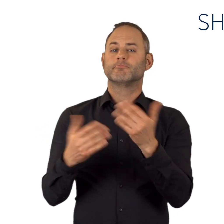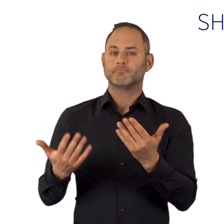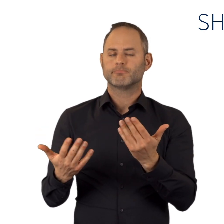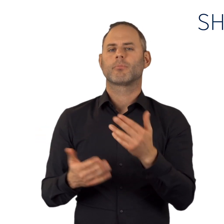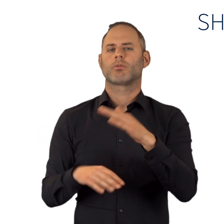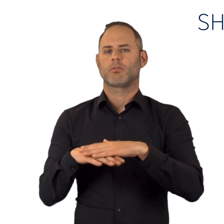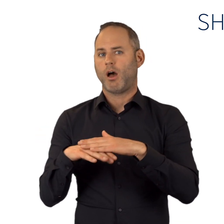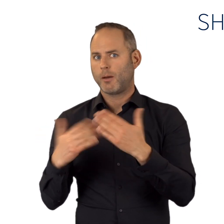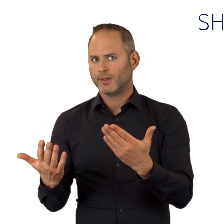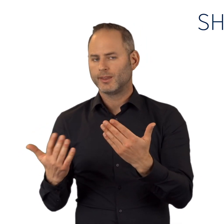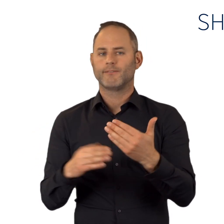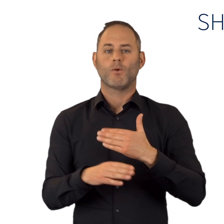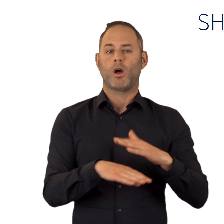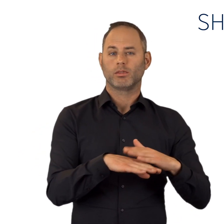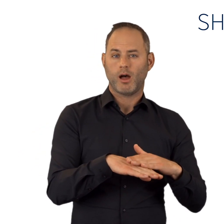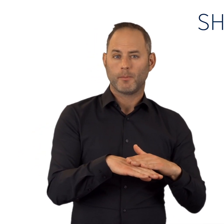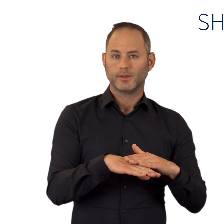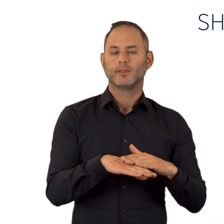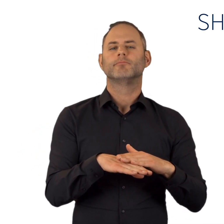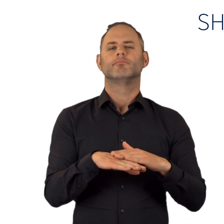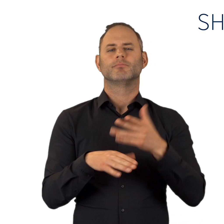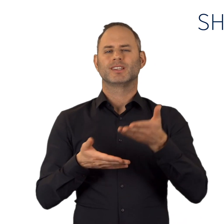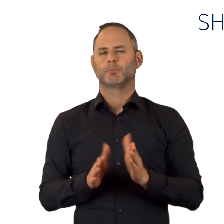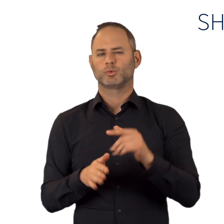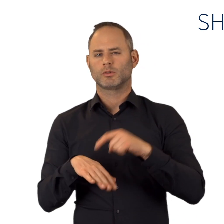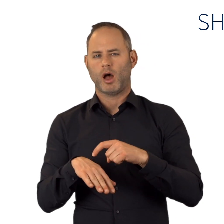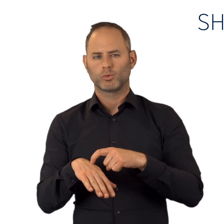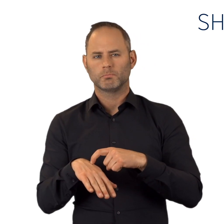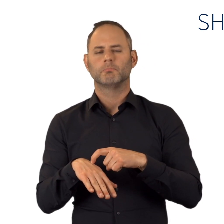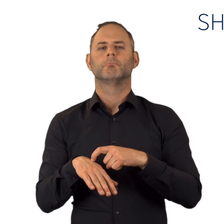Dabei müssen Name, Vornamen, Geburtsdatum